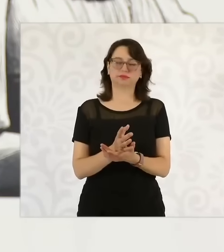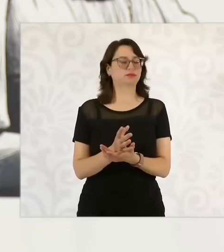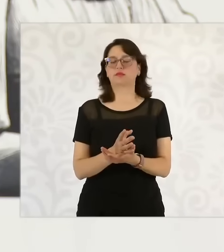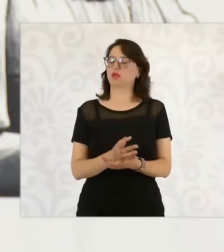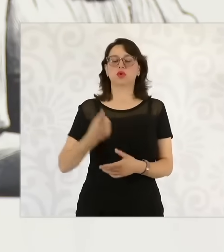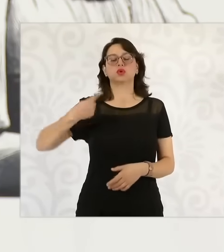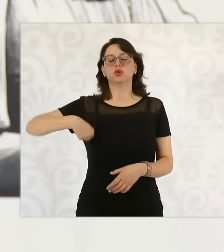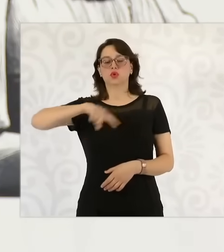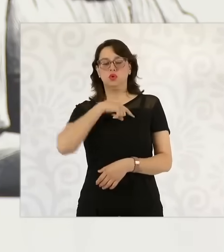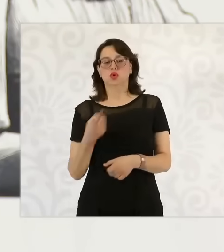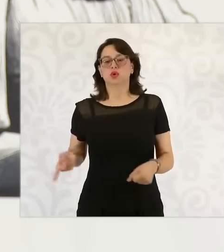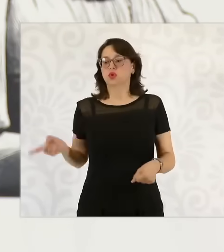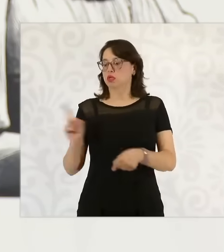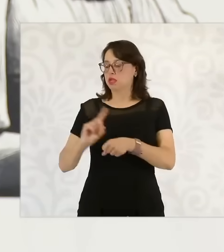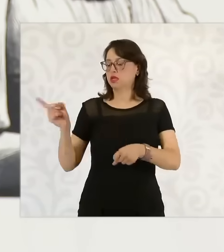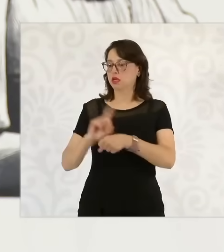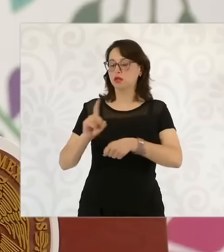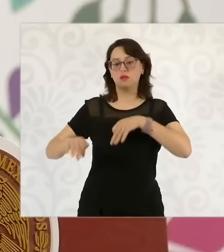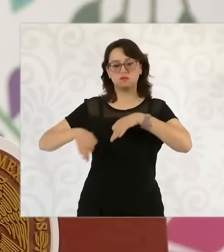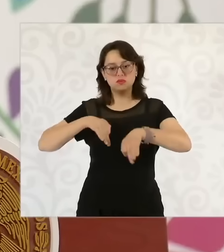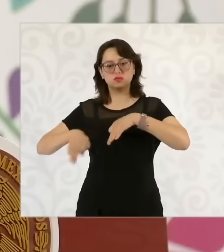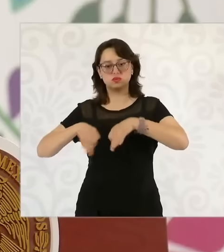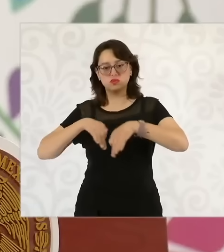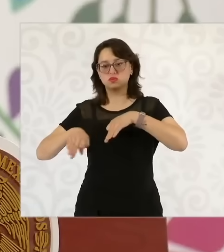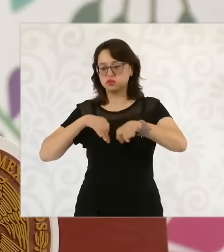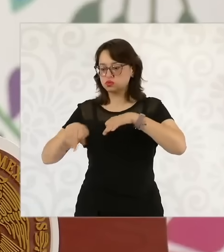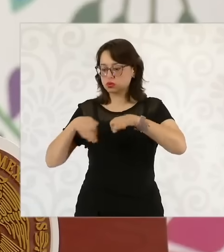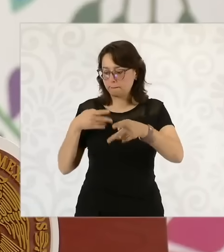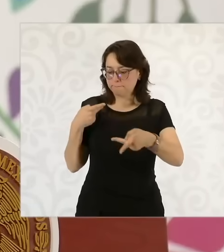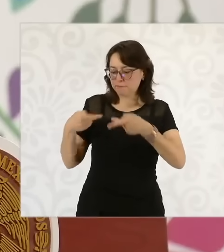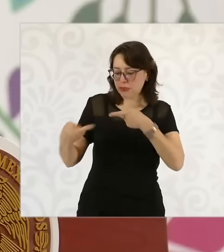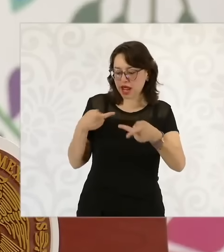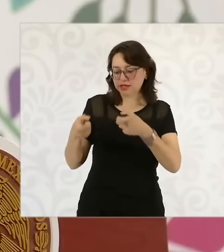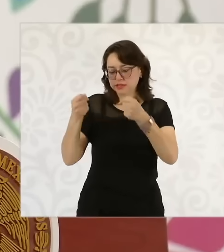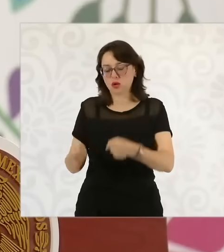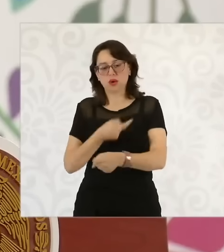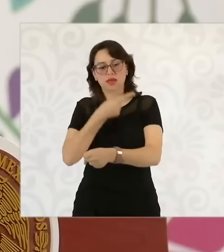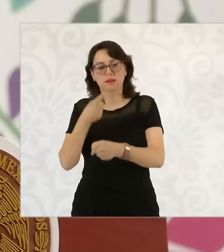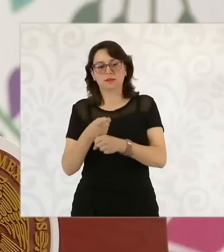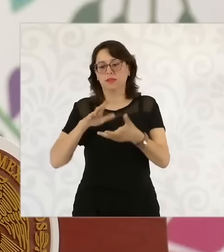todos los días con una estrategia de seguridad para disminuir la violencia en México nuestro